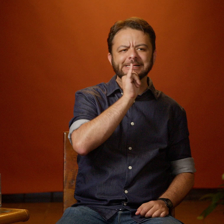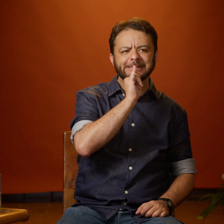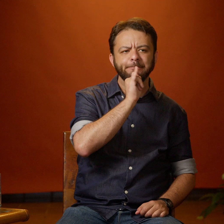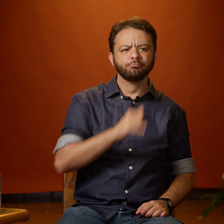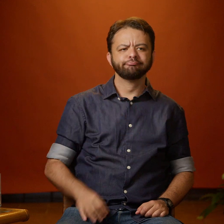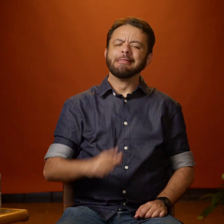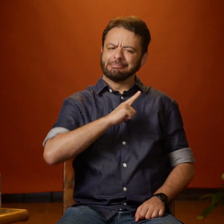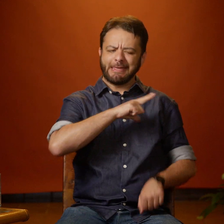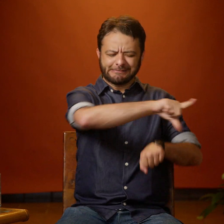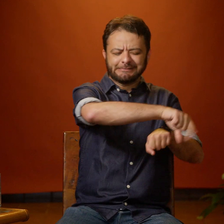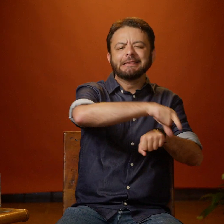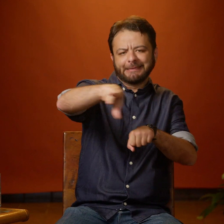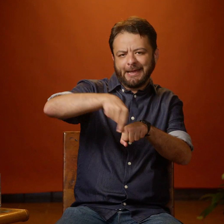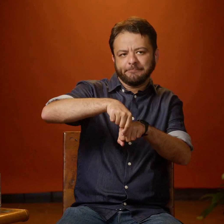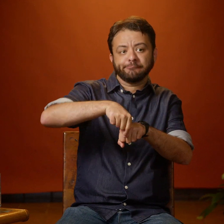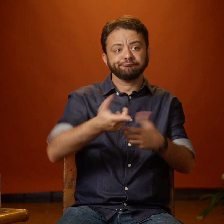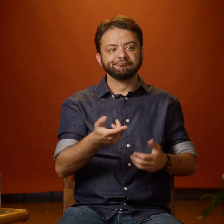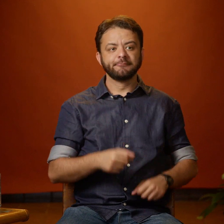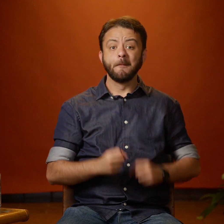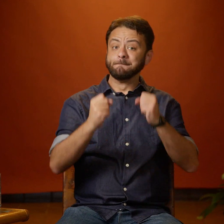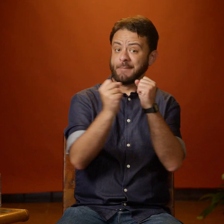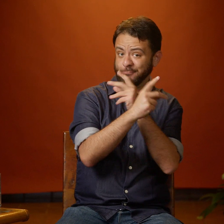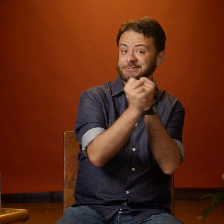Por exemplo, preposição, adjetivo